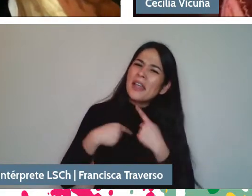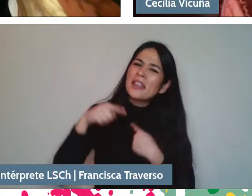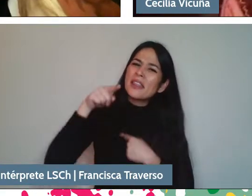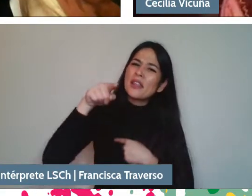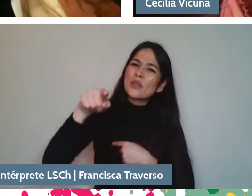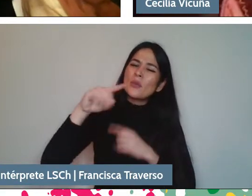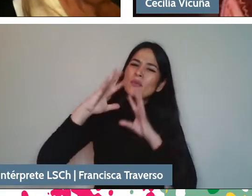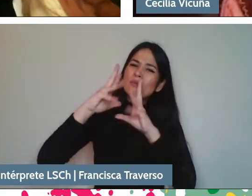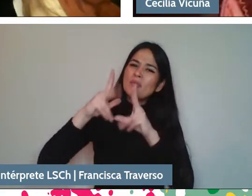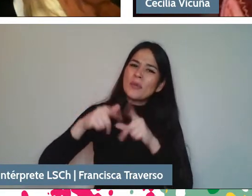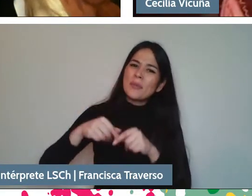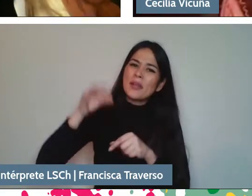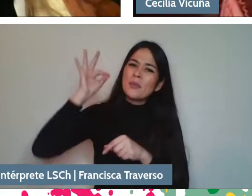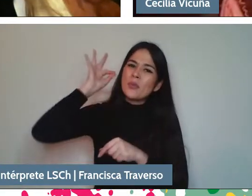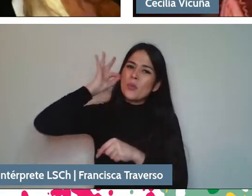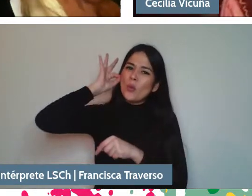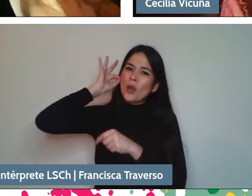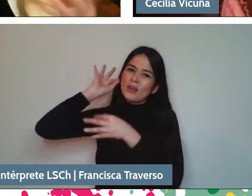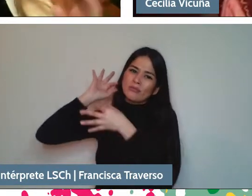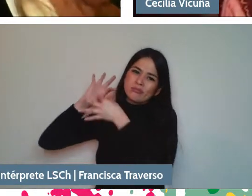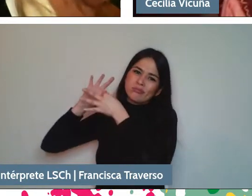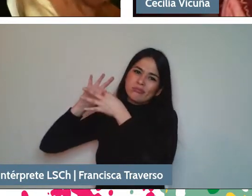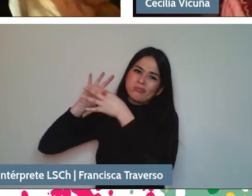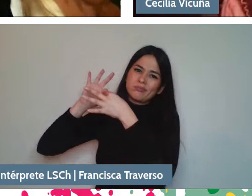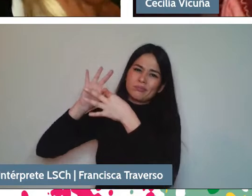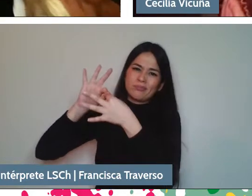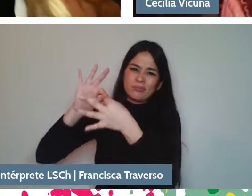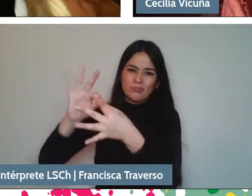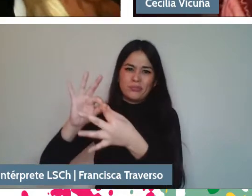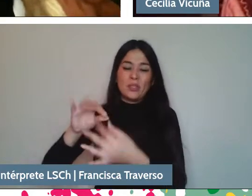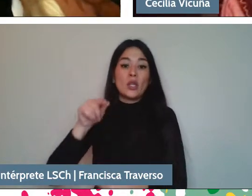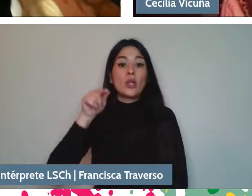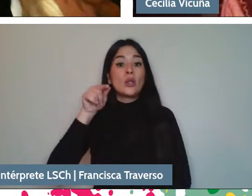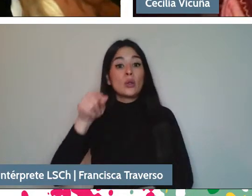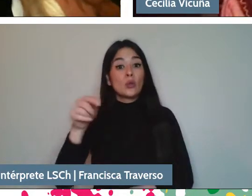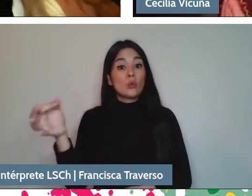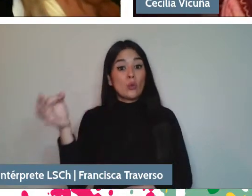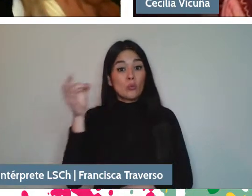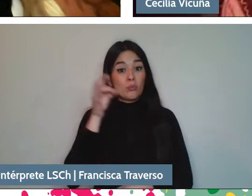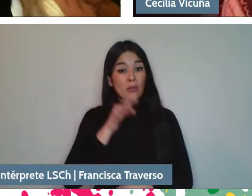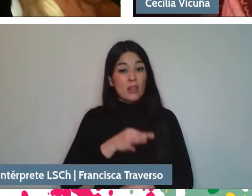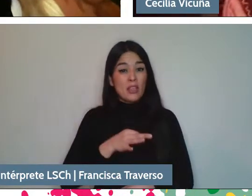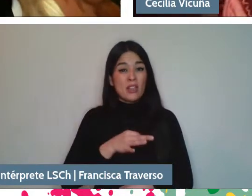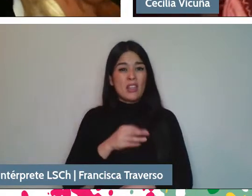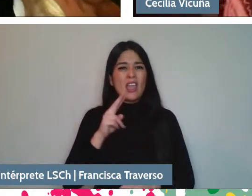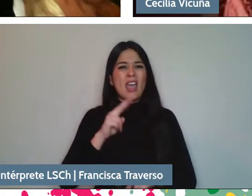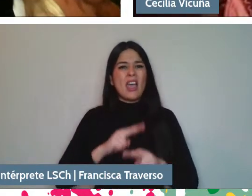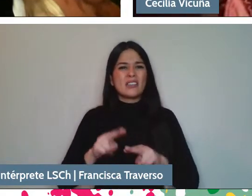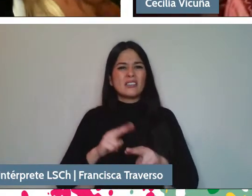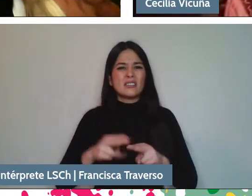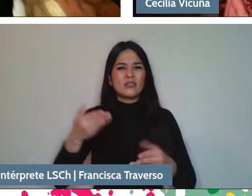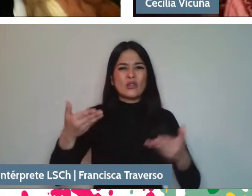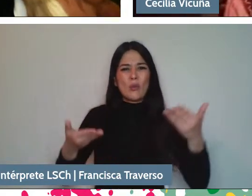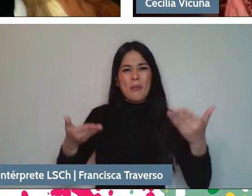que es algo que quiero que hablemos después. En alguna parte tú dices: "Ha sido una contraposición entre el hilo y el camino".